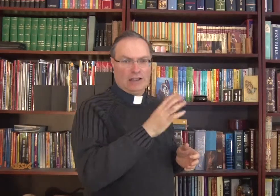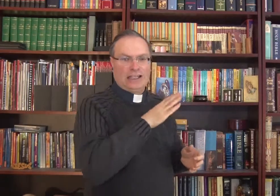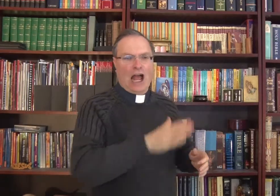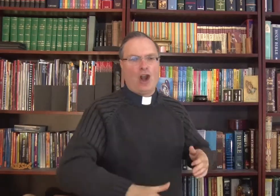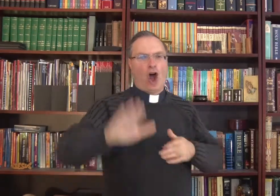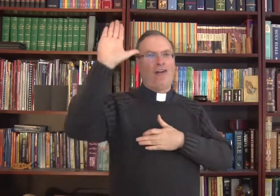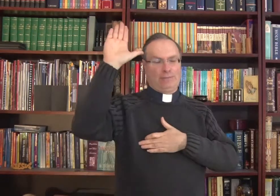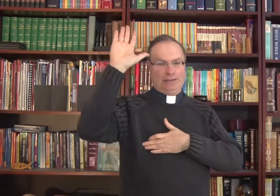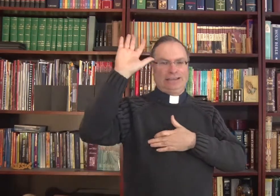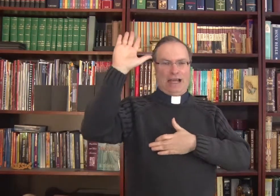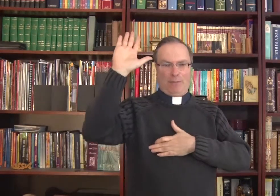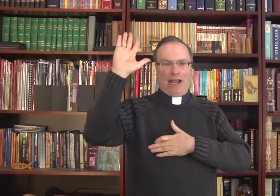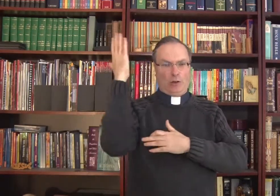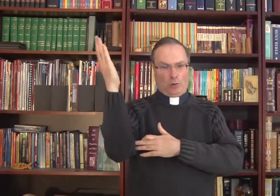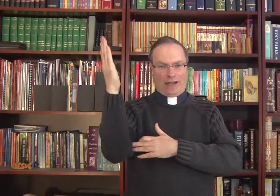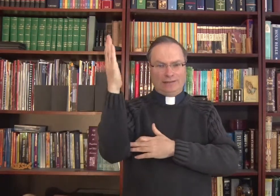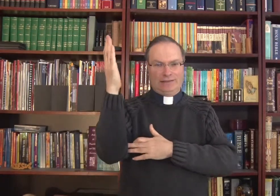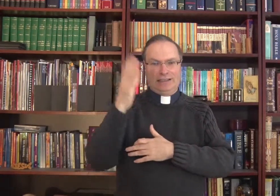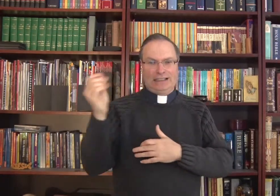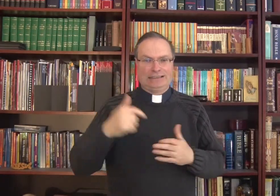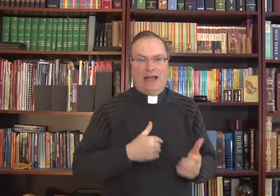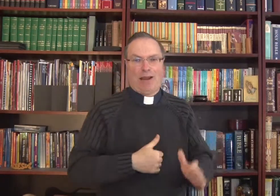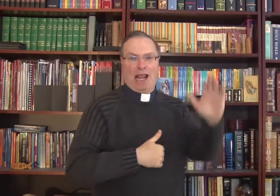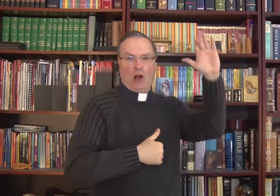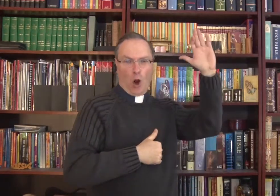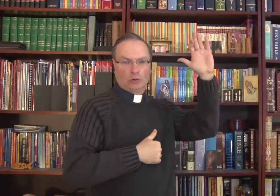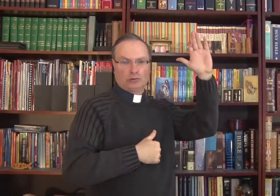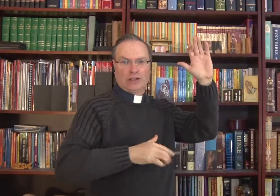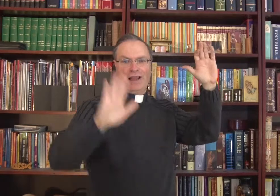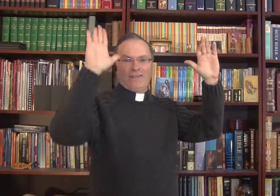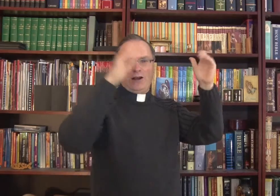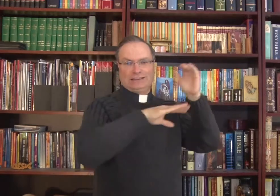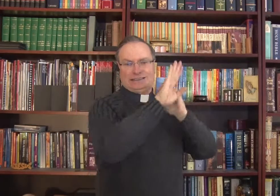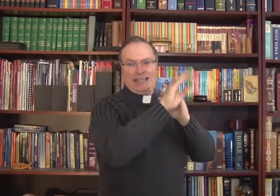il a levé sa main droite et sa main gauche vers le ciel